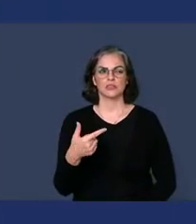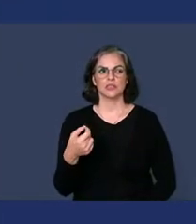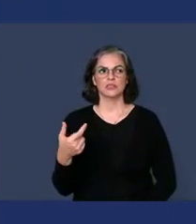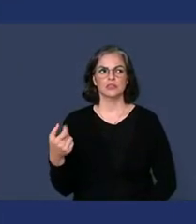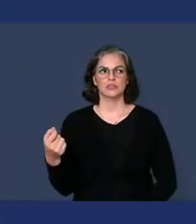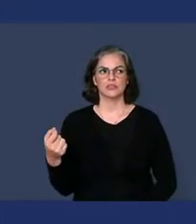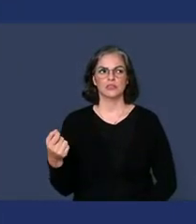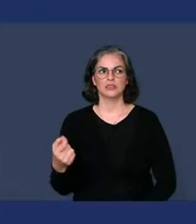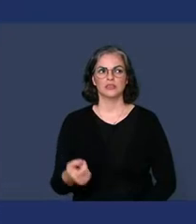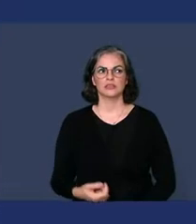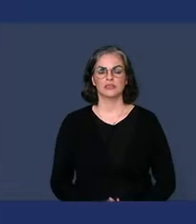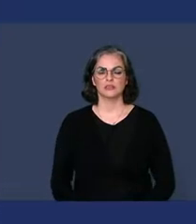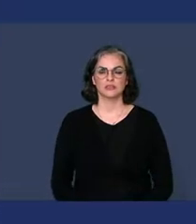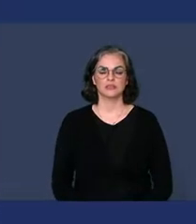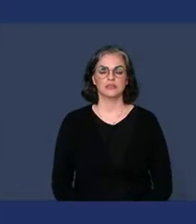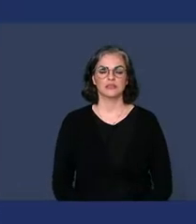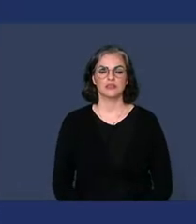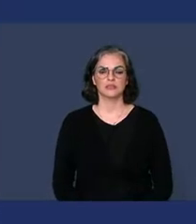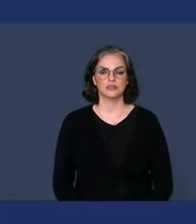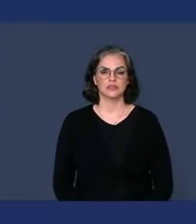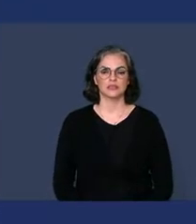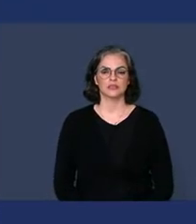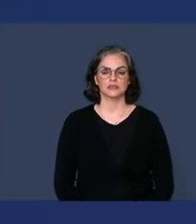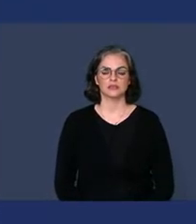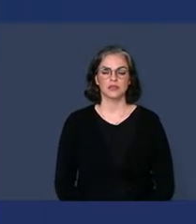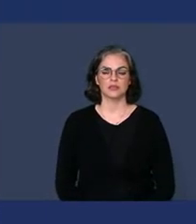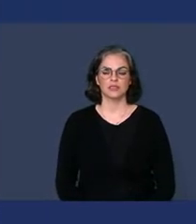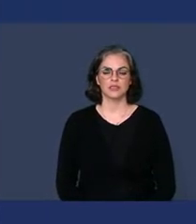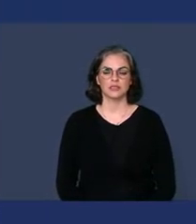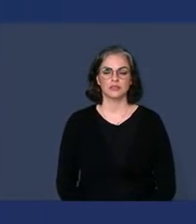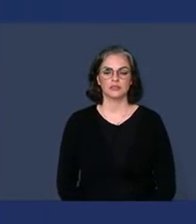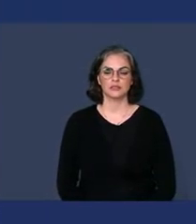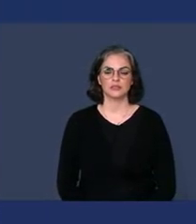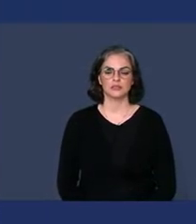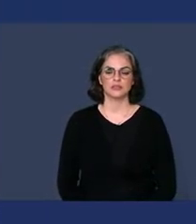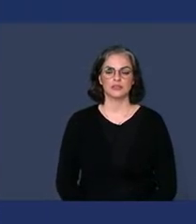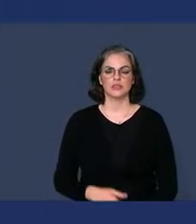NA LEI 14 O 17 DE 29 DE JULHO DE 2020 QUE É A LEI ALDIR BLANC 1, QUE FOI A LEI DE